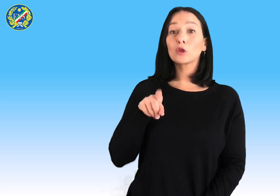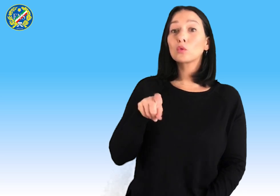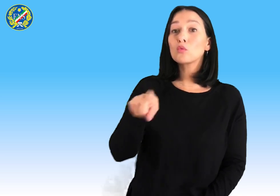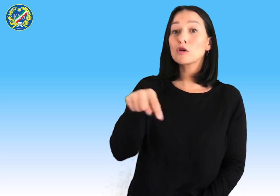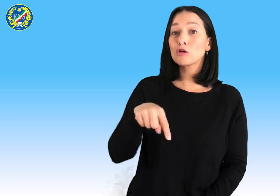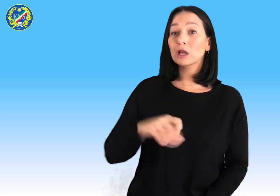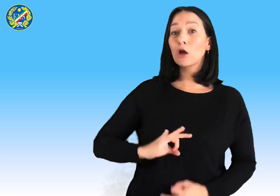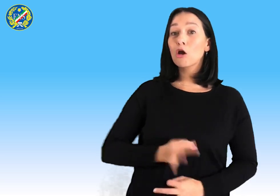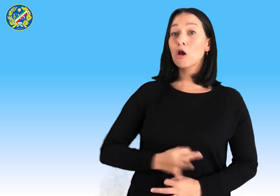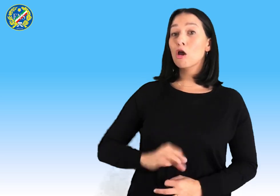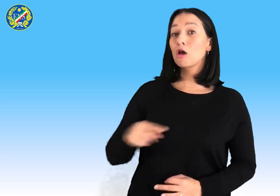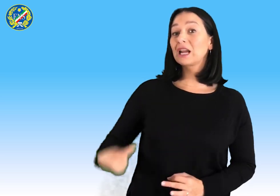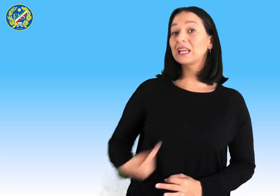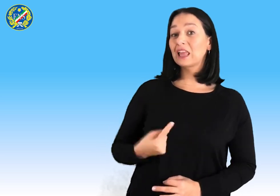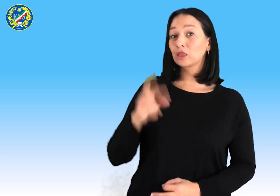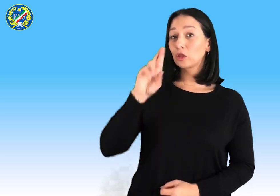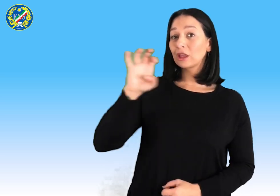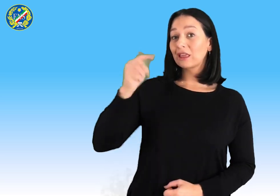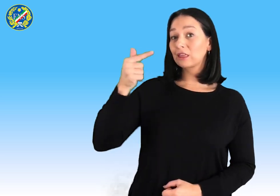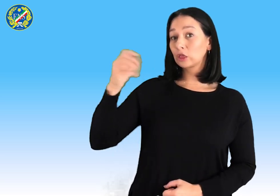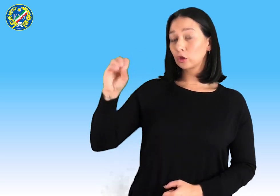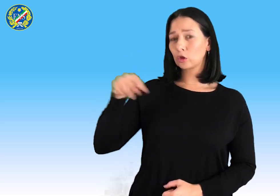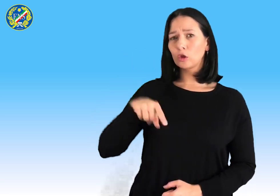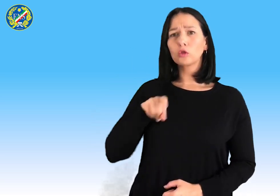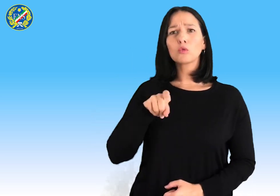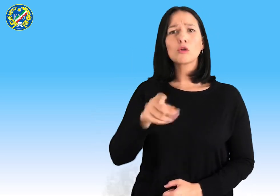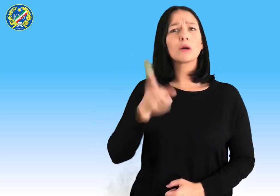Il tumore al colon retto